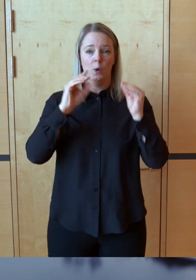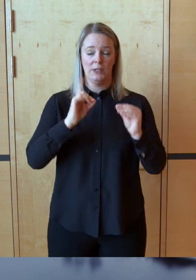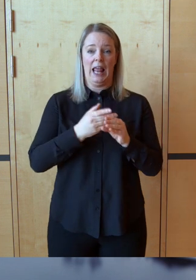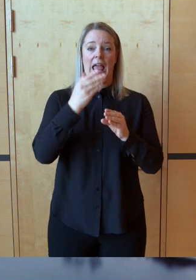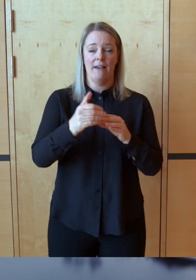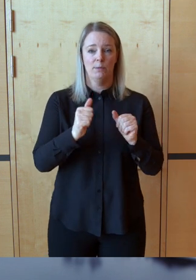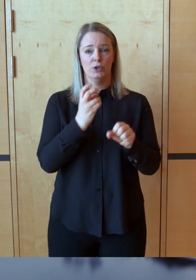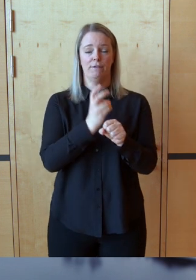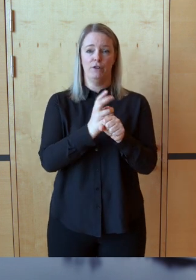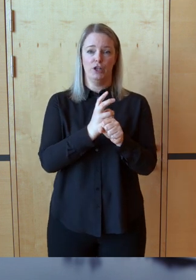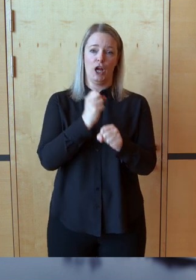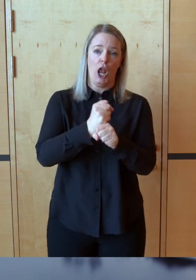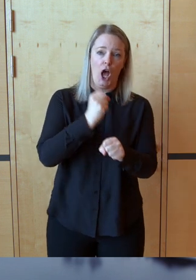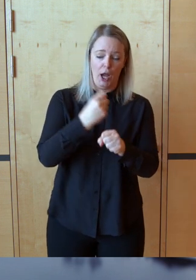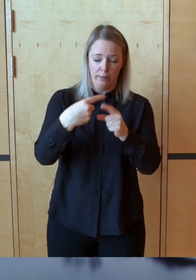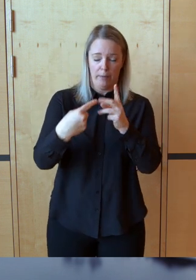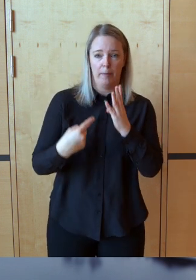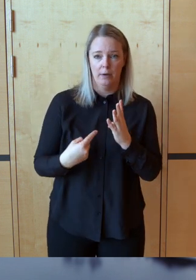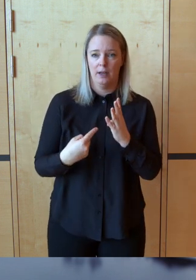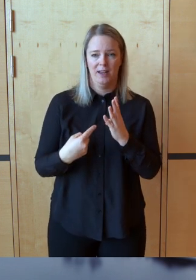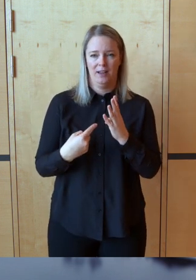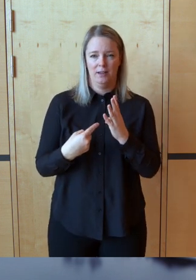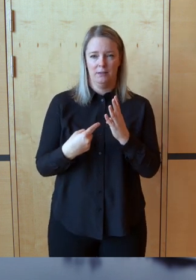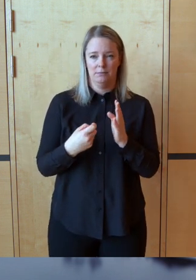Det är väldigt dåliga underlag och väldigt vinklad underlag